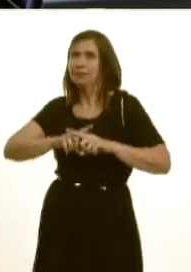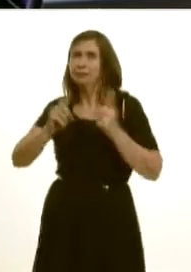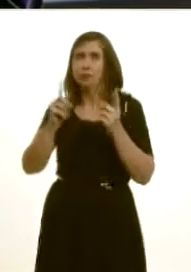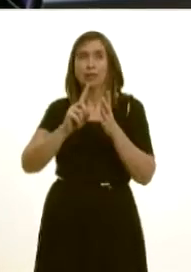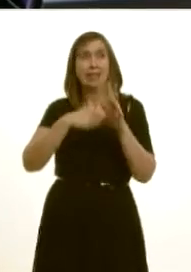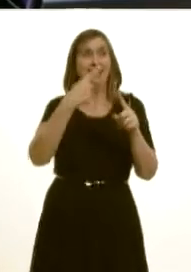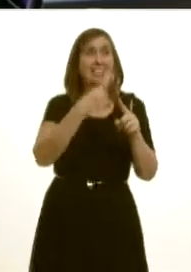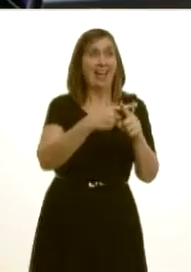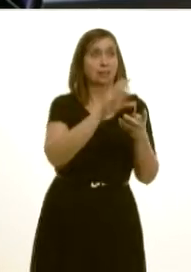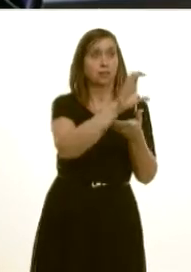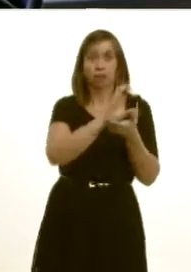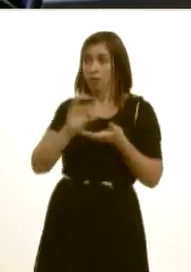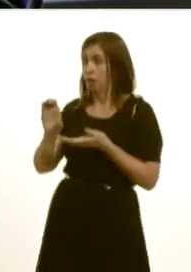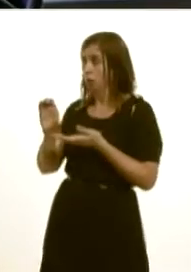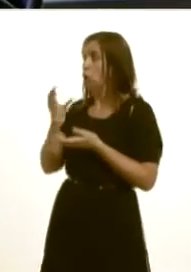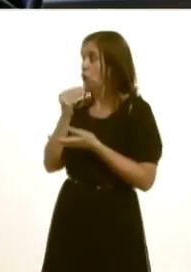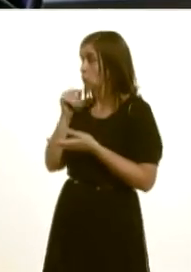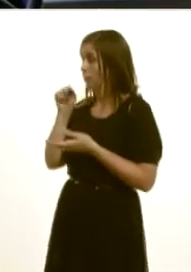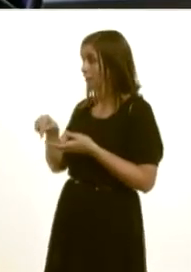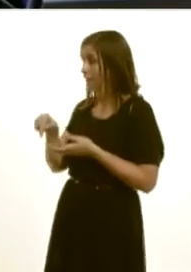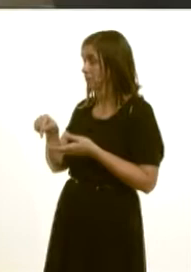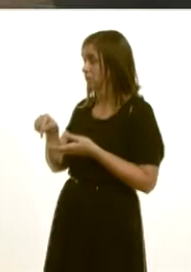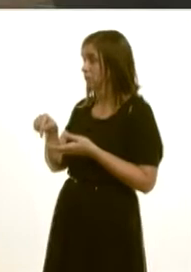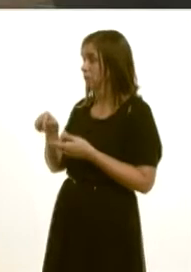wedi dweud—‘£2.5 billion’. Carwyn Jones: Mae’r sefyllfa dal yr un peth